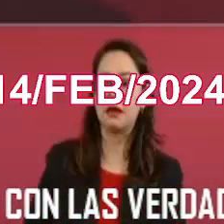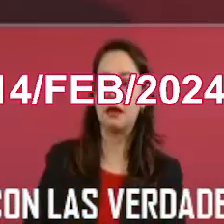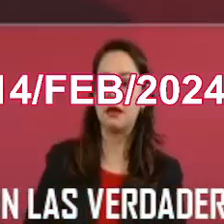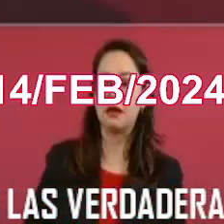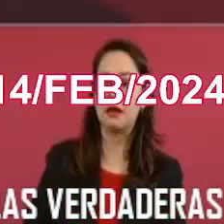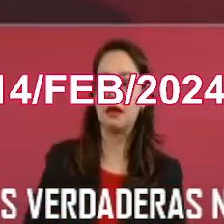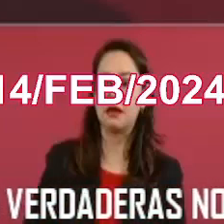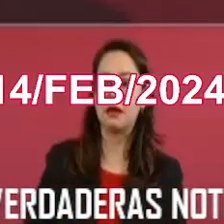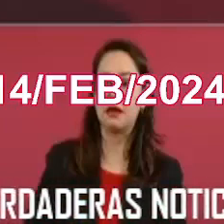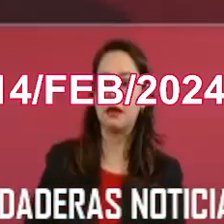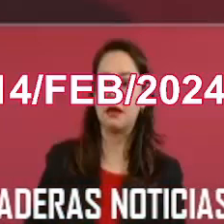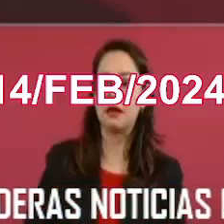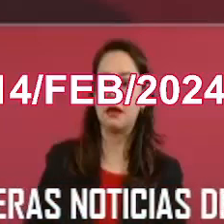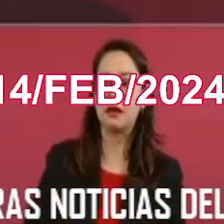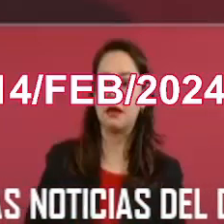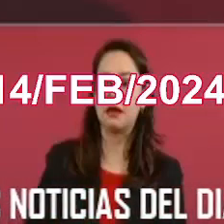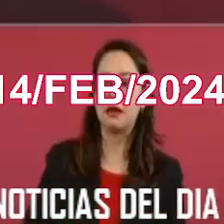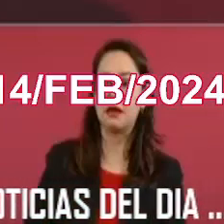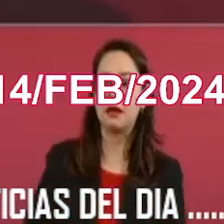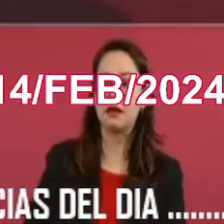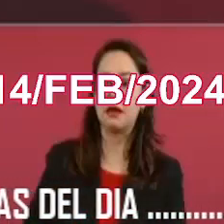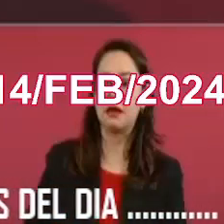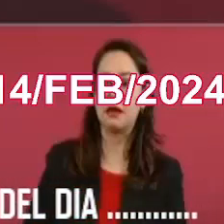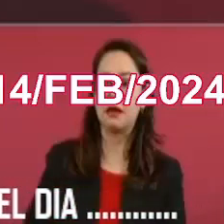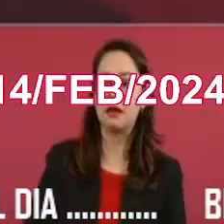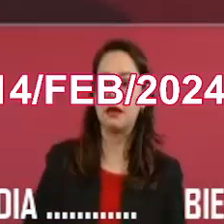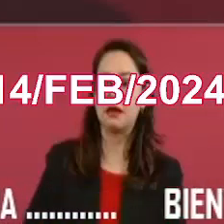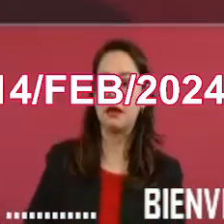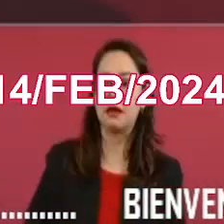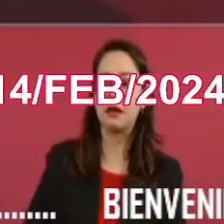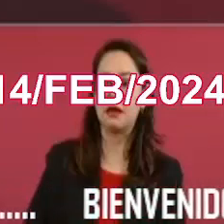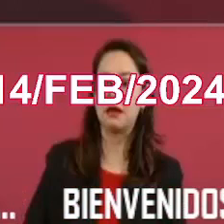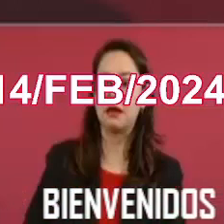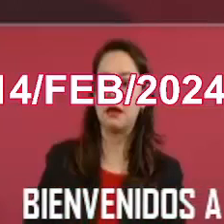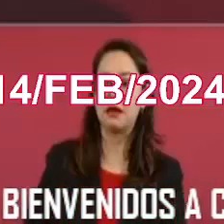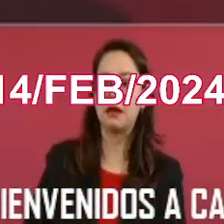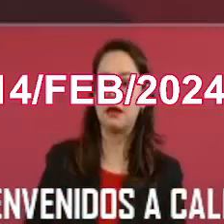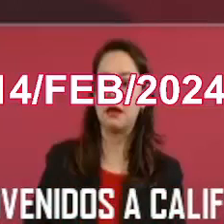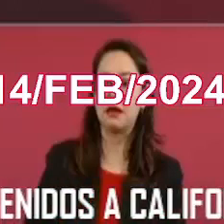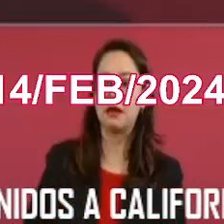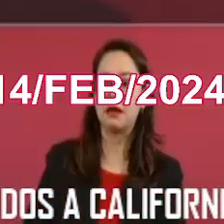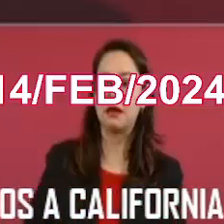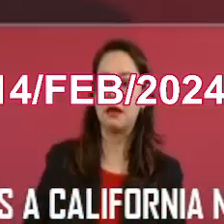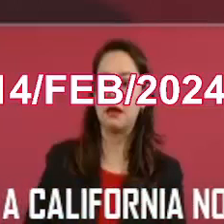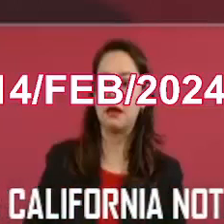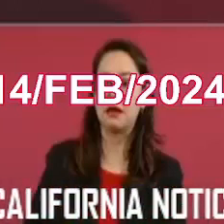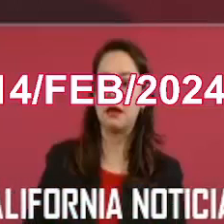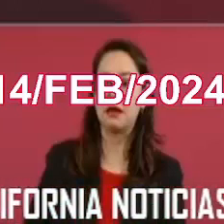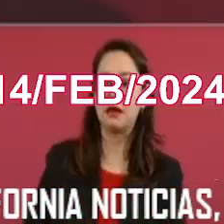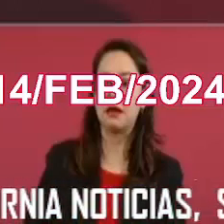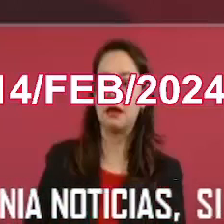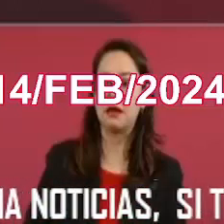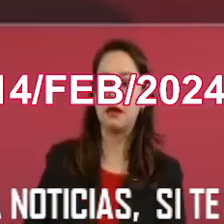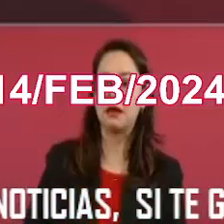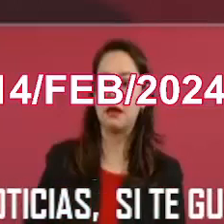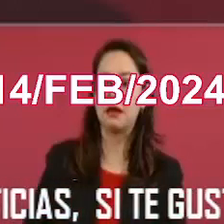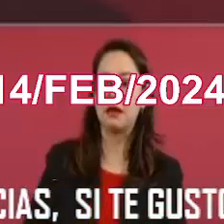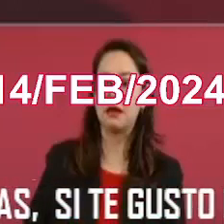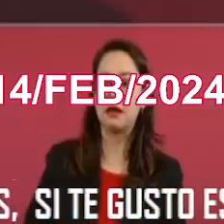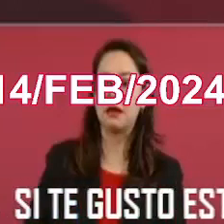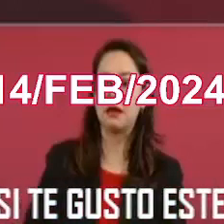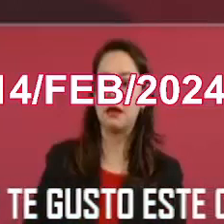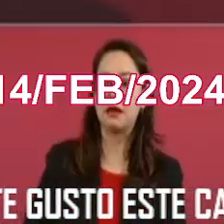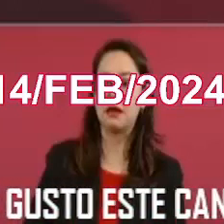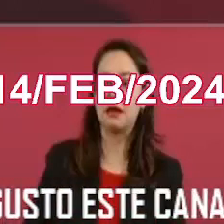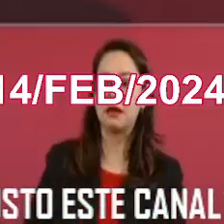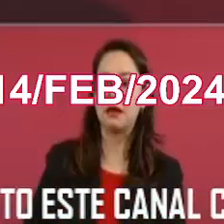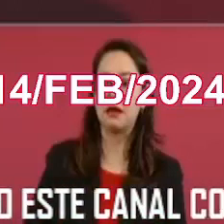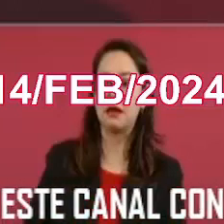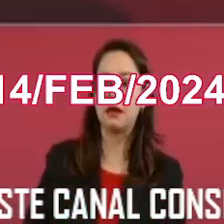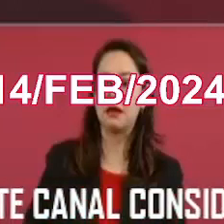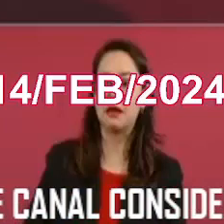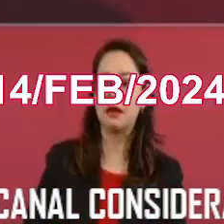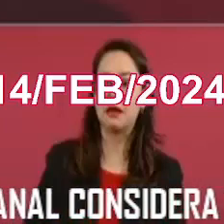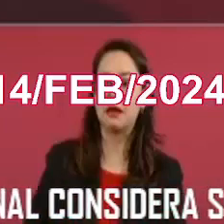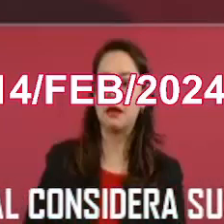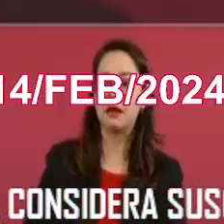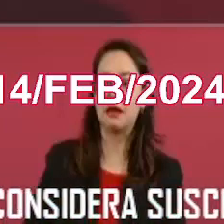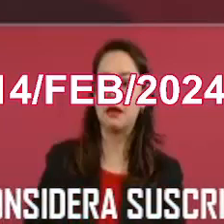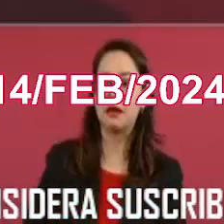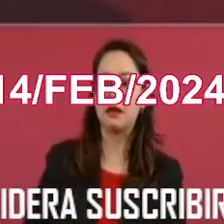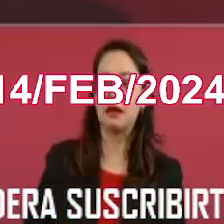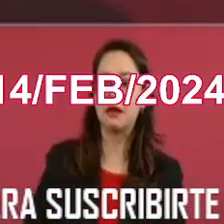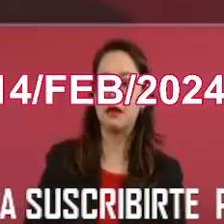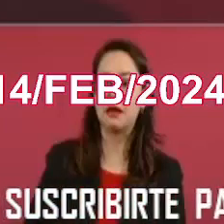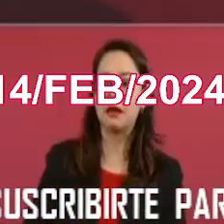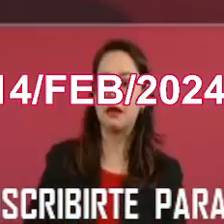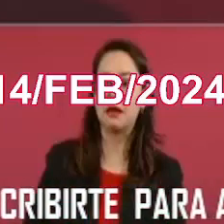para para derrotar para ponerle sancadilla la cuarta transformación de López Obrador